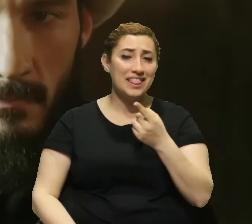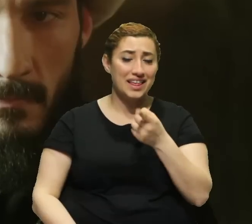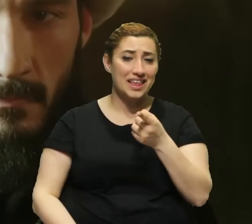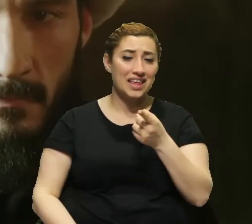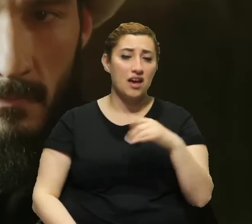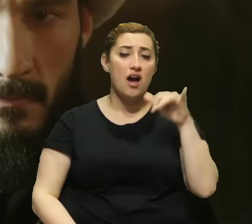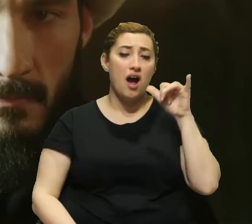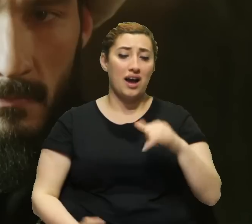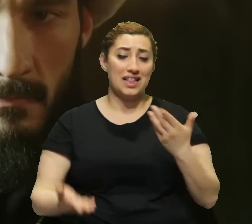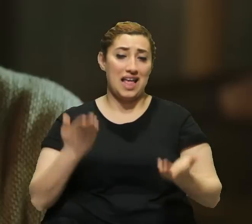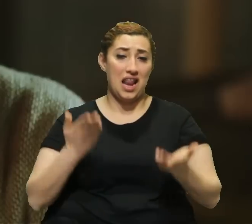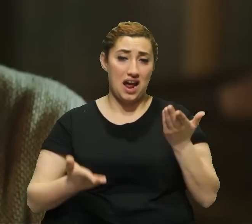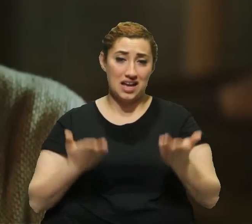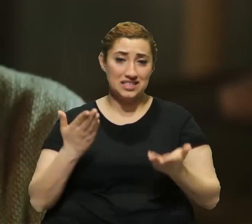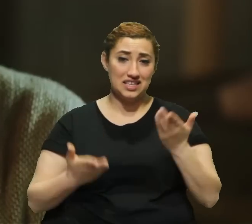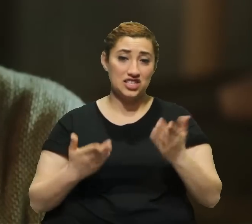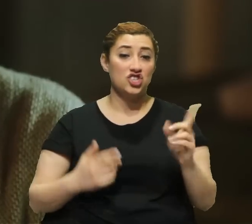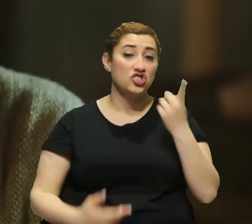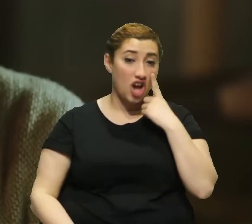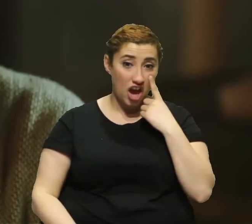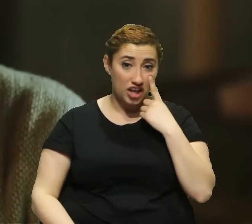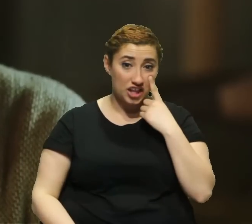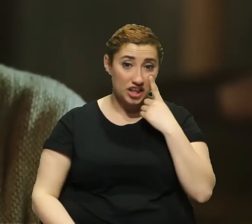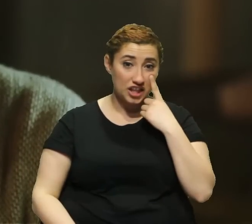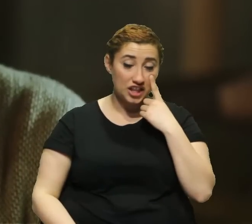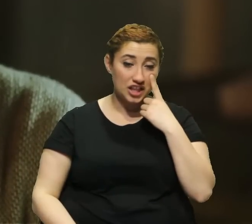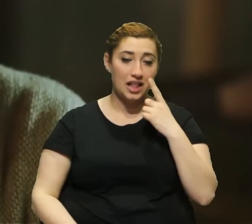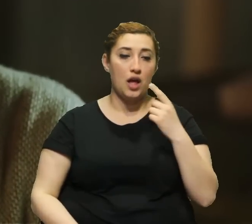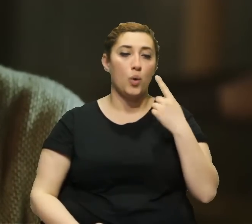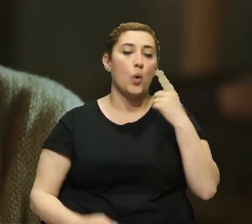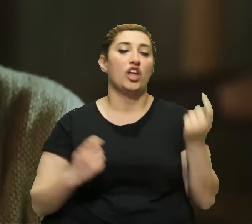...adalet terazisi şahit ile delil ile çalışır.